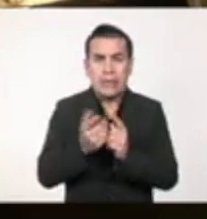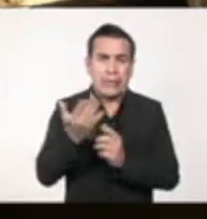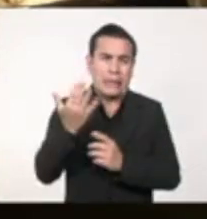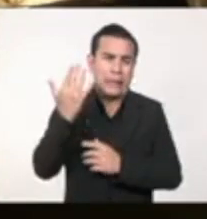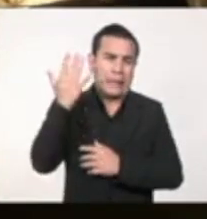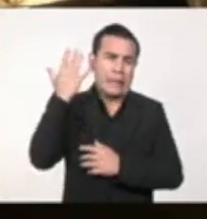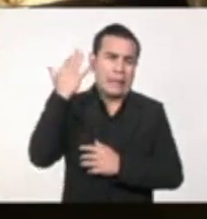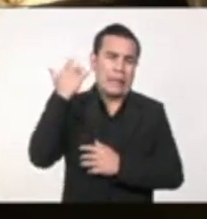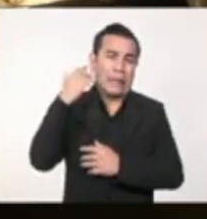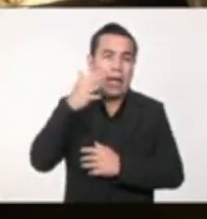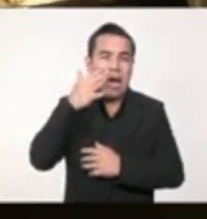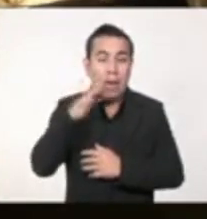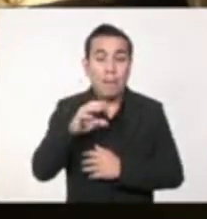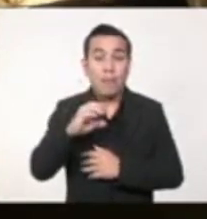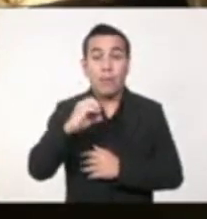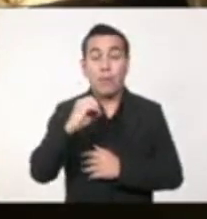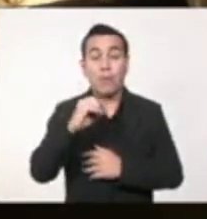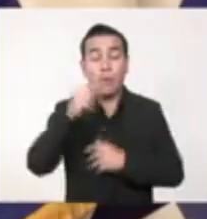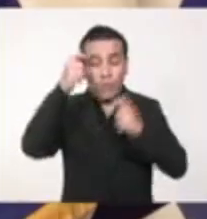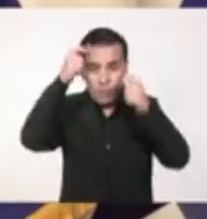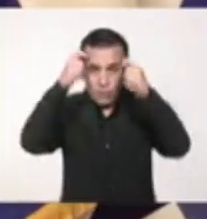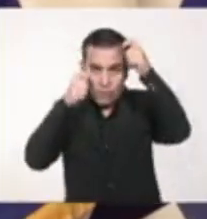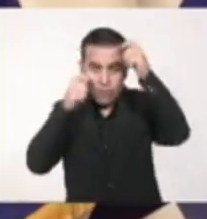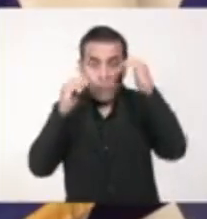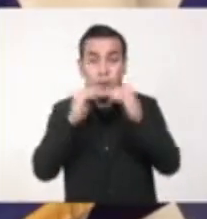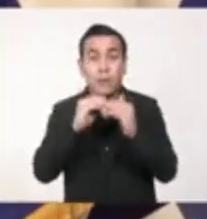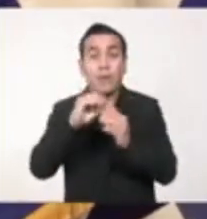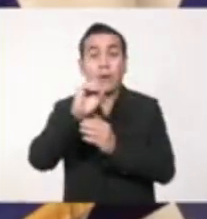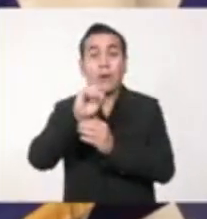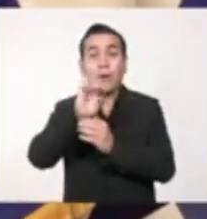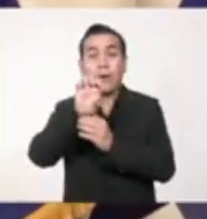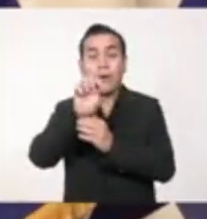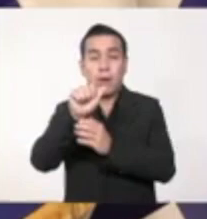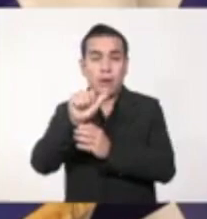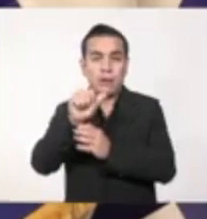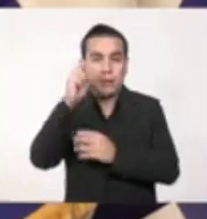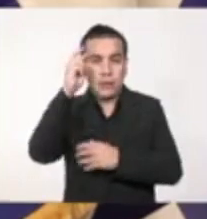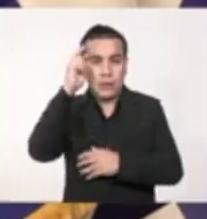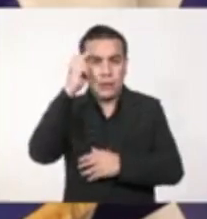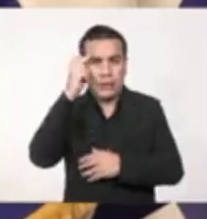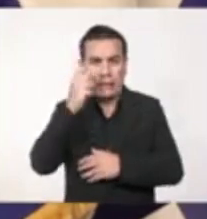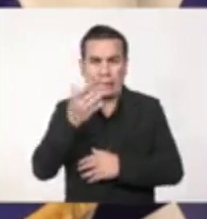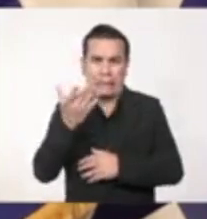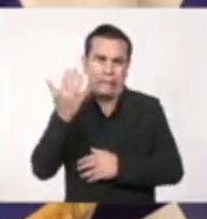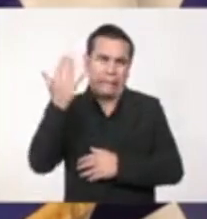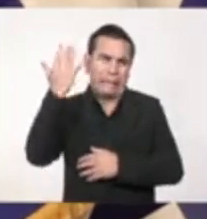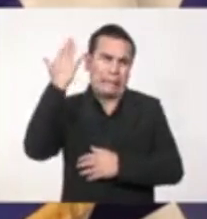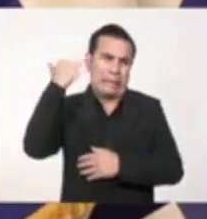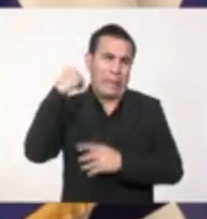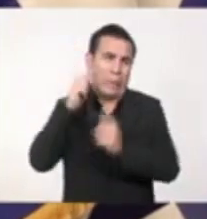como la Onu y la OEA que están aquí también, son relaciones de larga data, es decir, no estamos hablando de de de